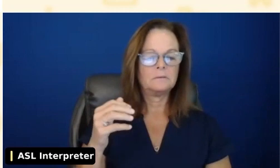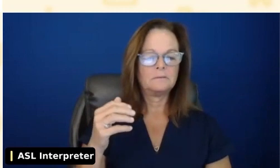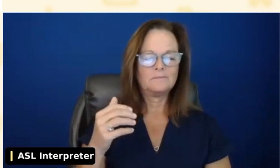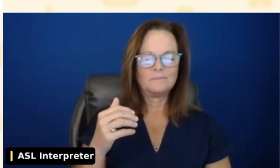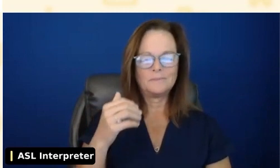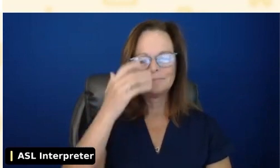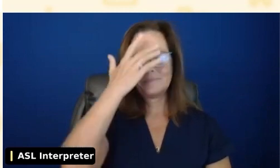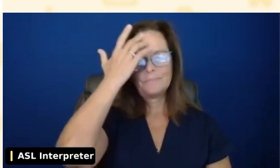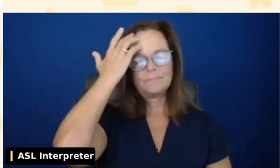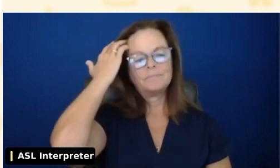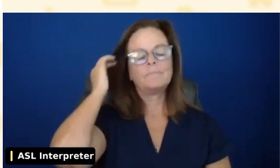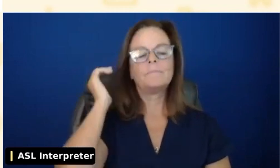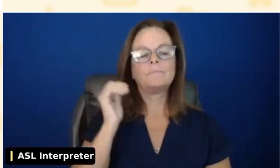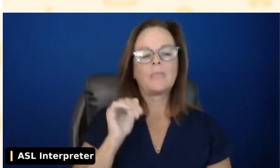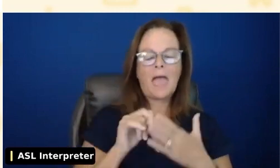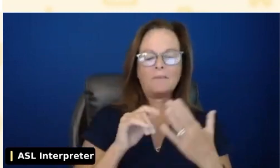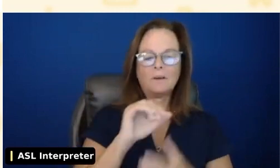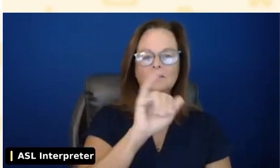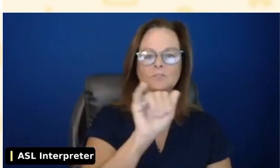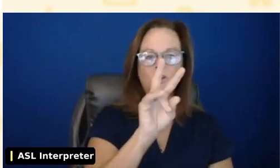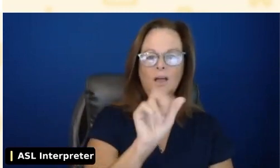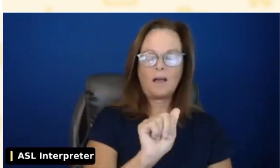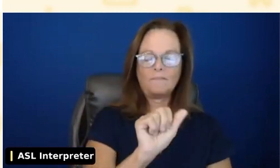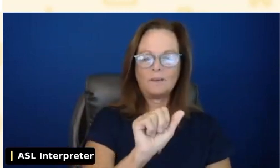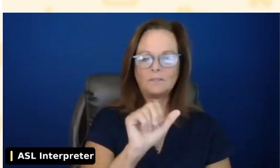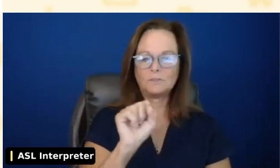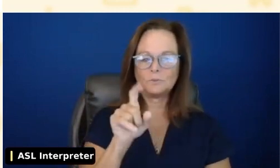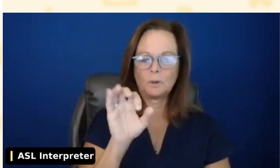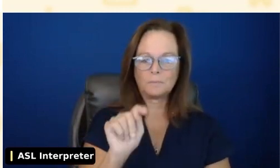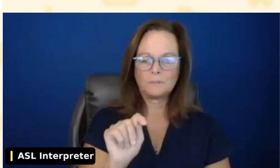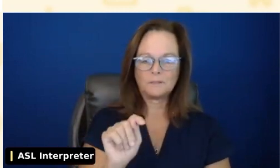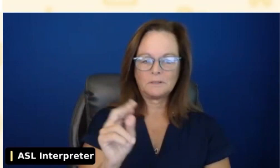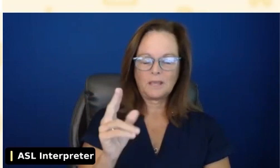debido a que se inyecta JavaScript , como cuando se usan frameworks tipo React